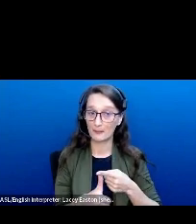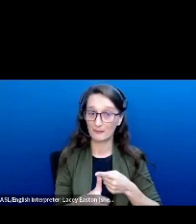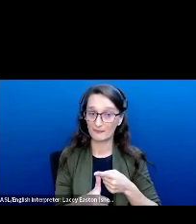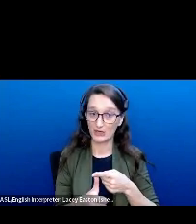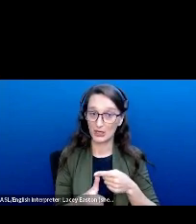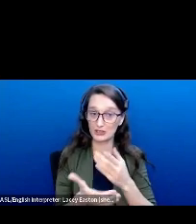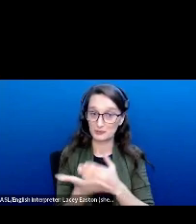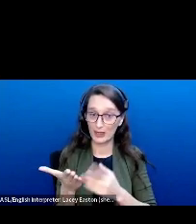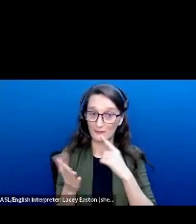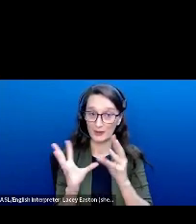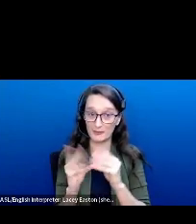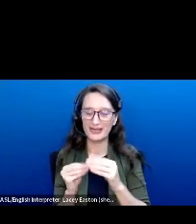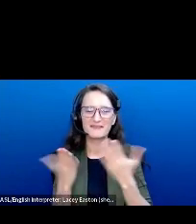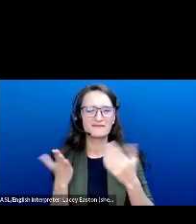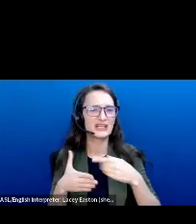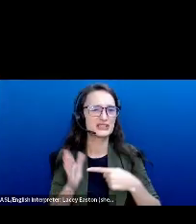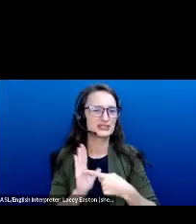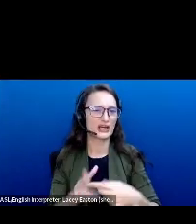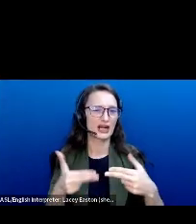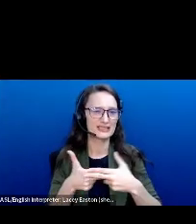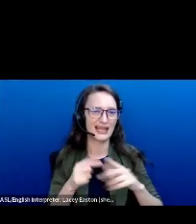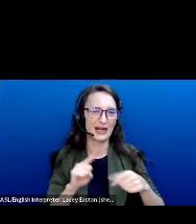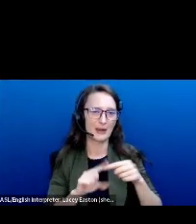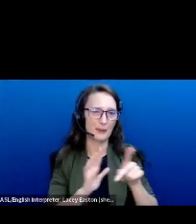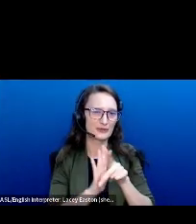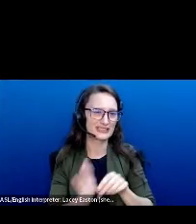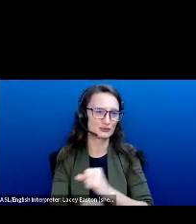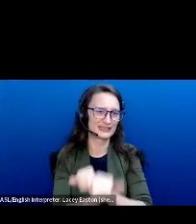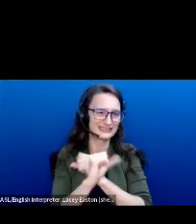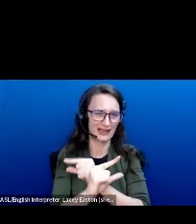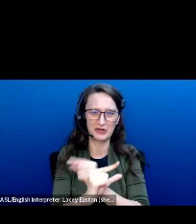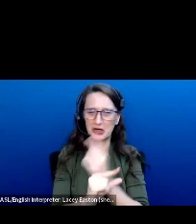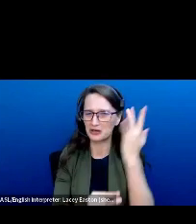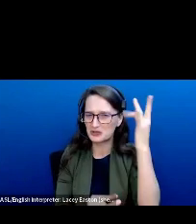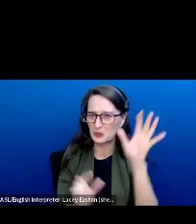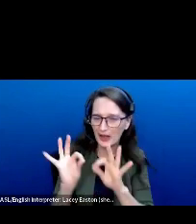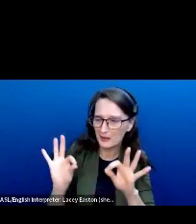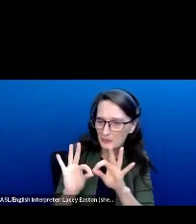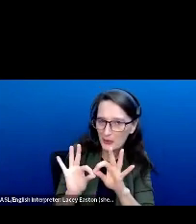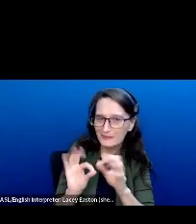sobre las garantías procesales y su importancia tanto para los padres como para los educadores.